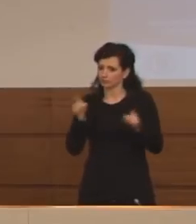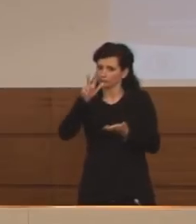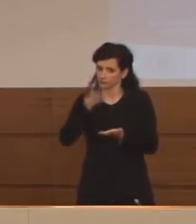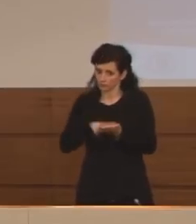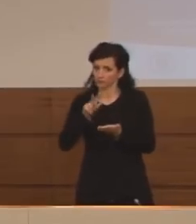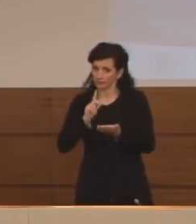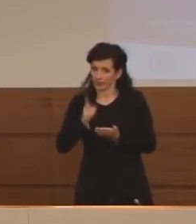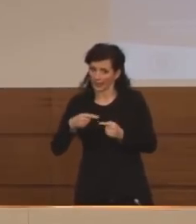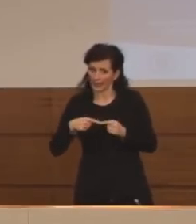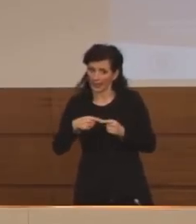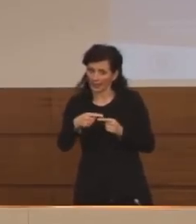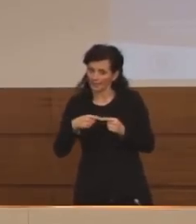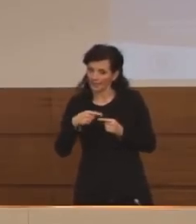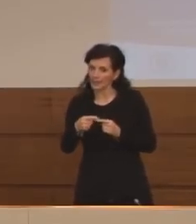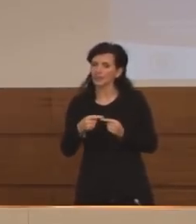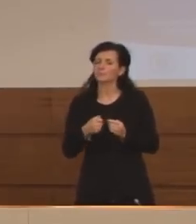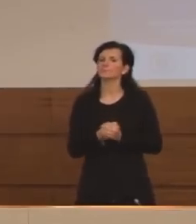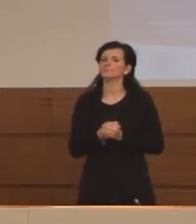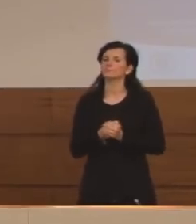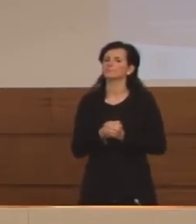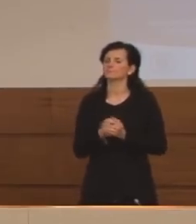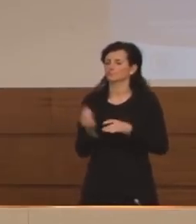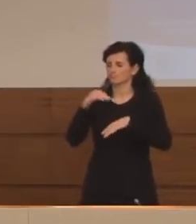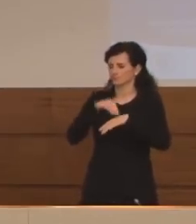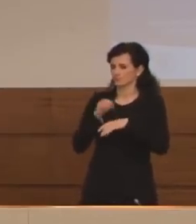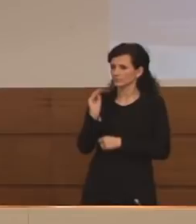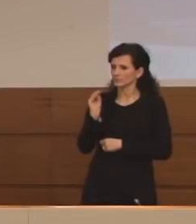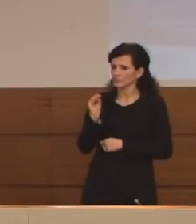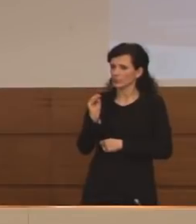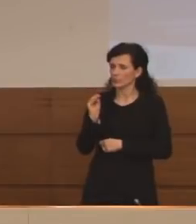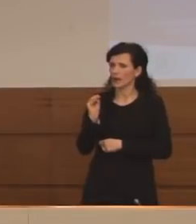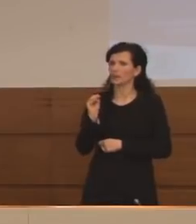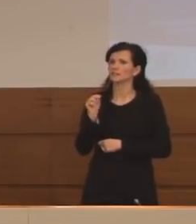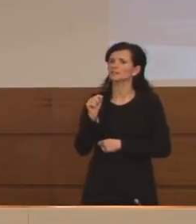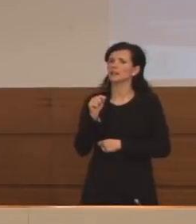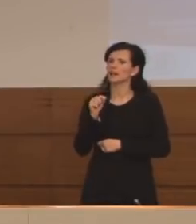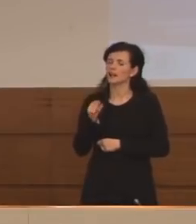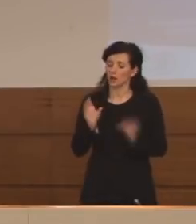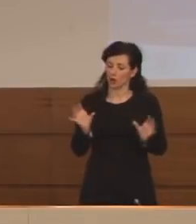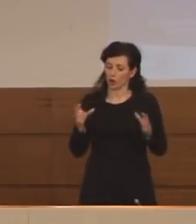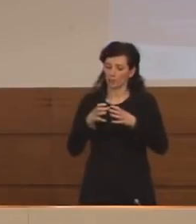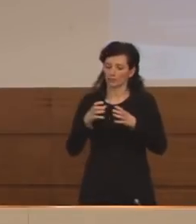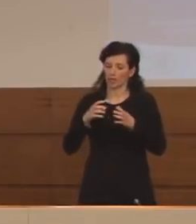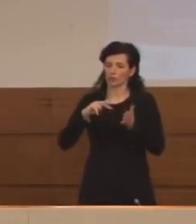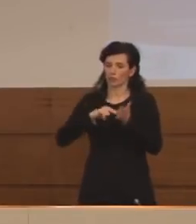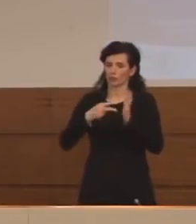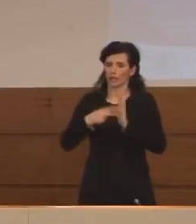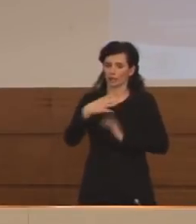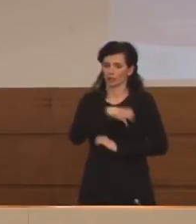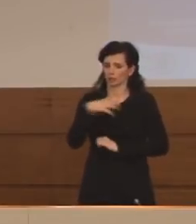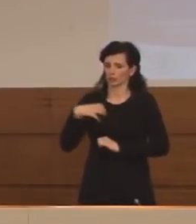E poi, sempre rimanendo sul tema, Il Comitato Tecnico Scientifico sta per presentare